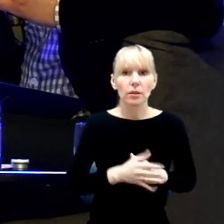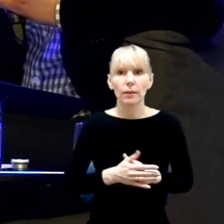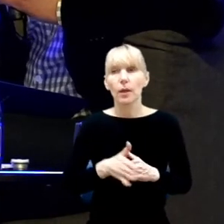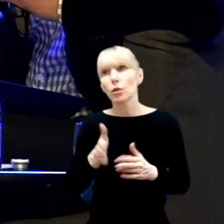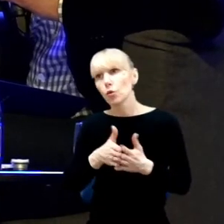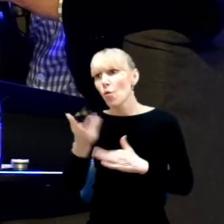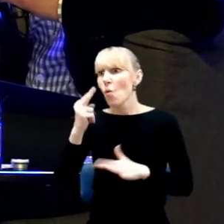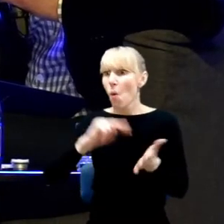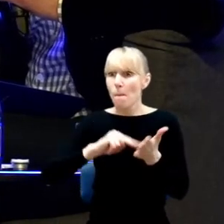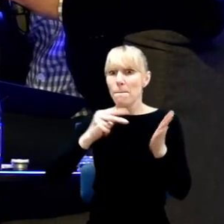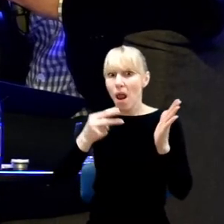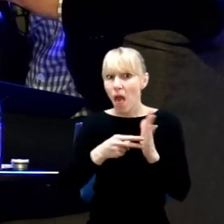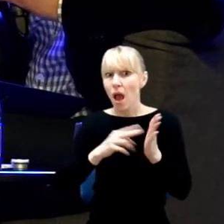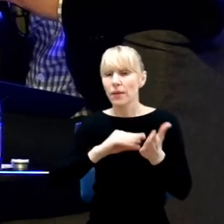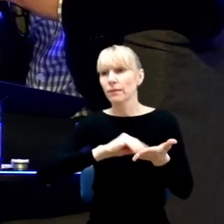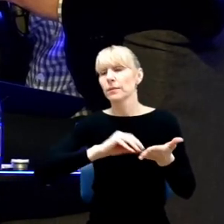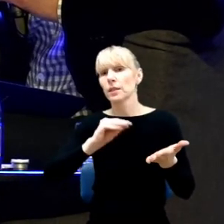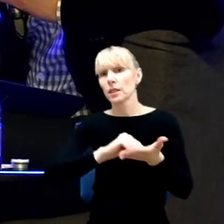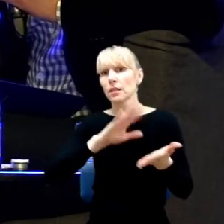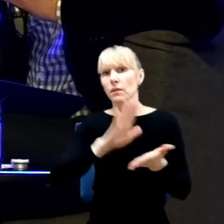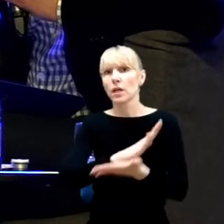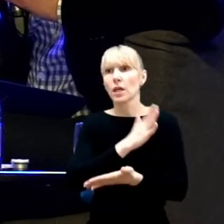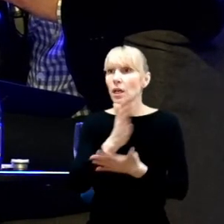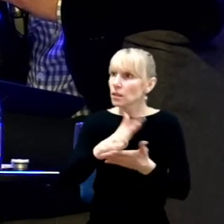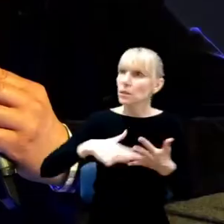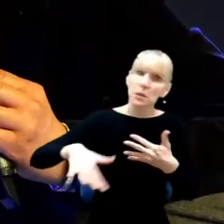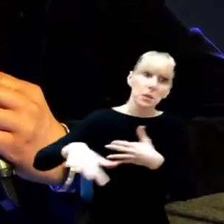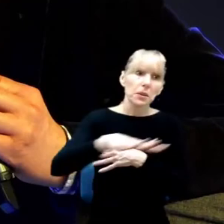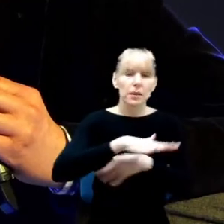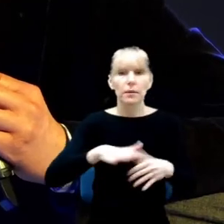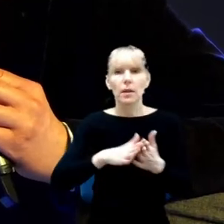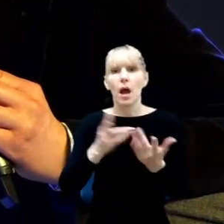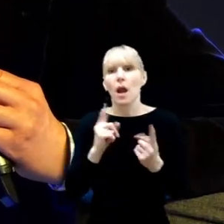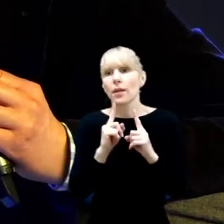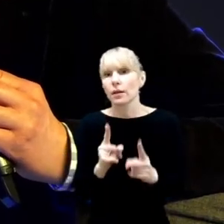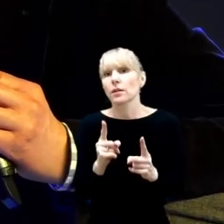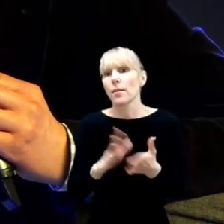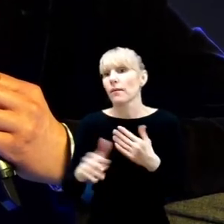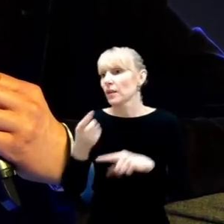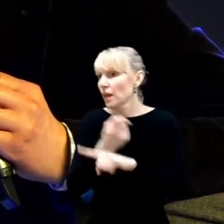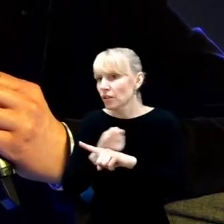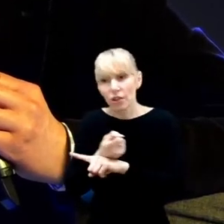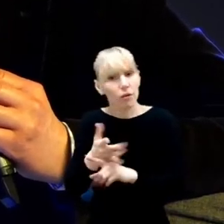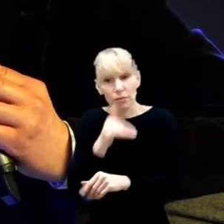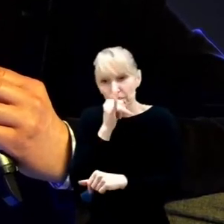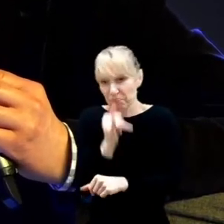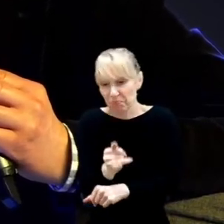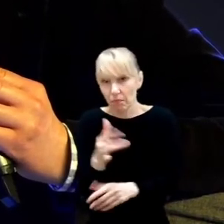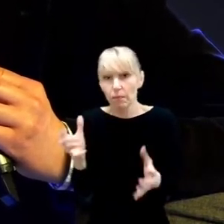ileś tam procent pod mieszkalnictwo, ale one są nie do uruchomienia, bo to są działki po rozdrabniane,